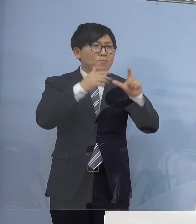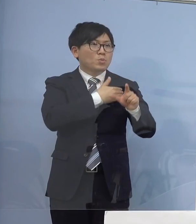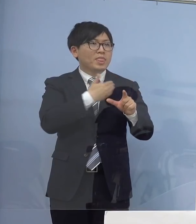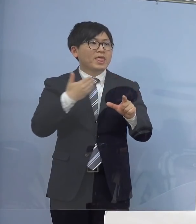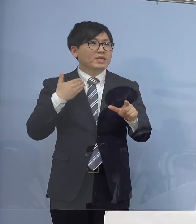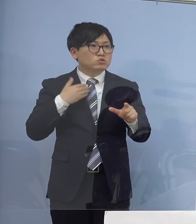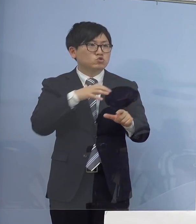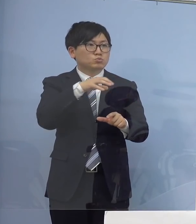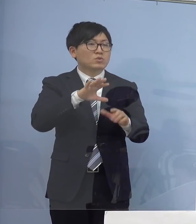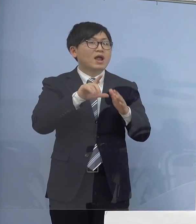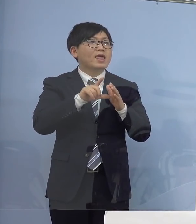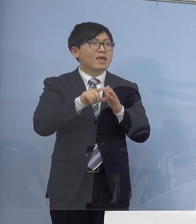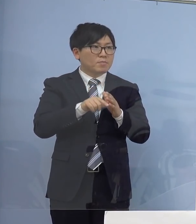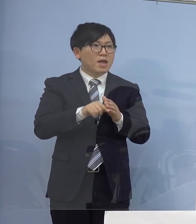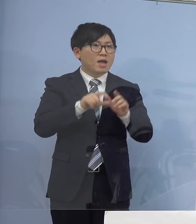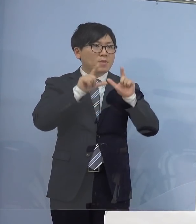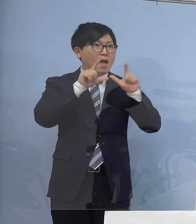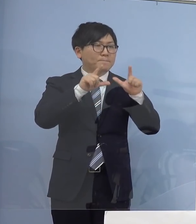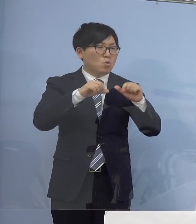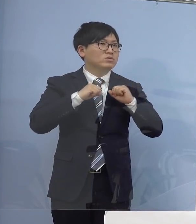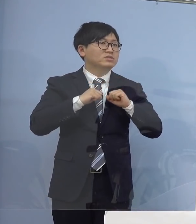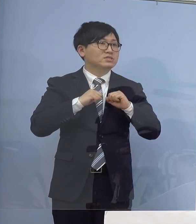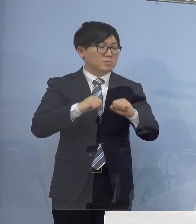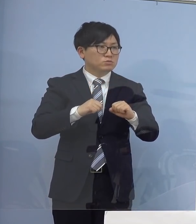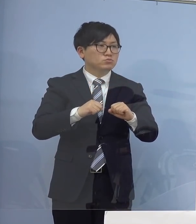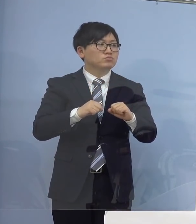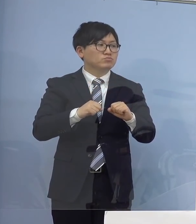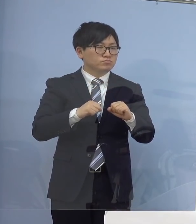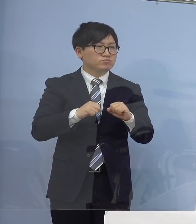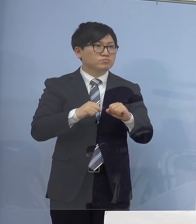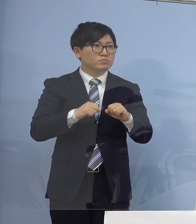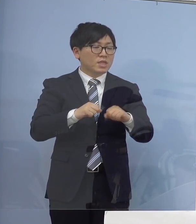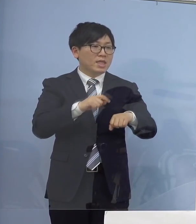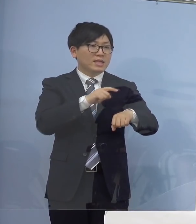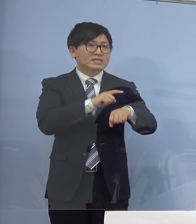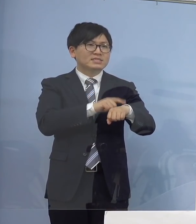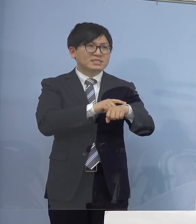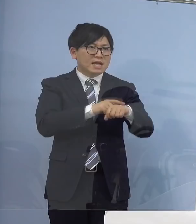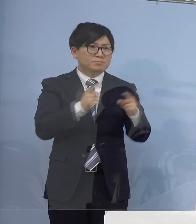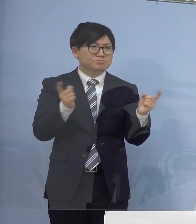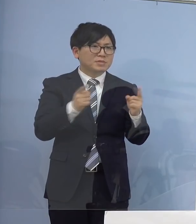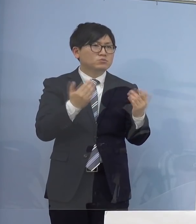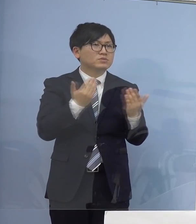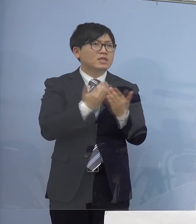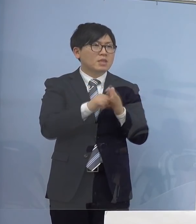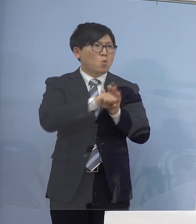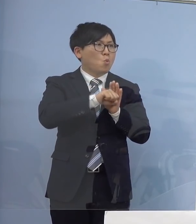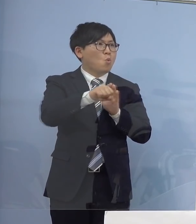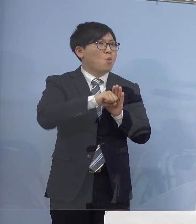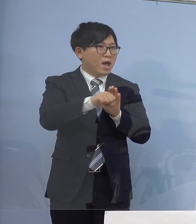そして時短をかけることの意義、そしてその効果 効果測定の指標に使いたいと思っています